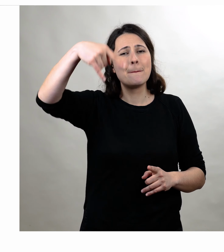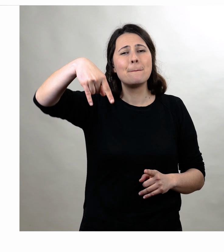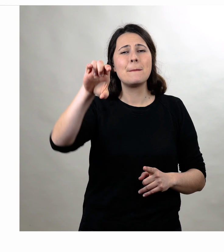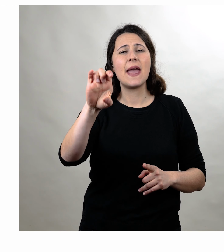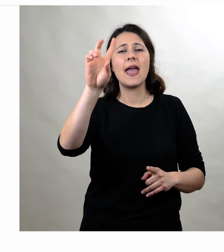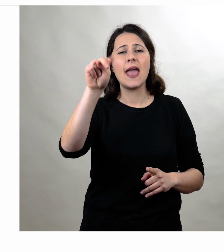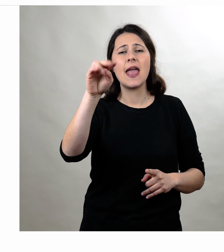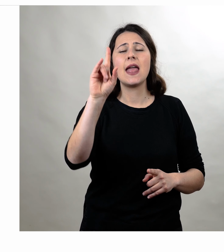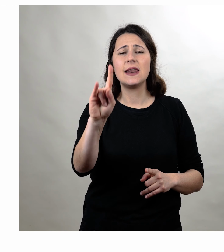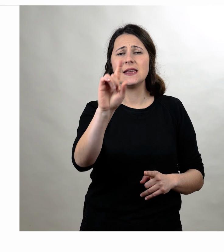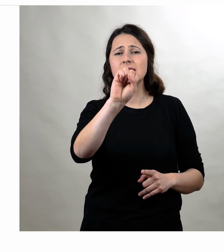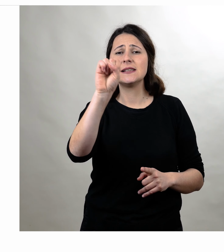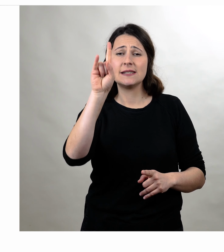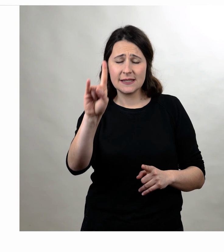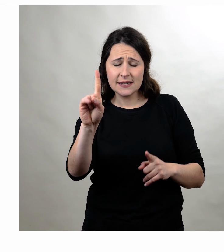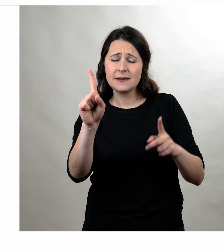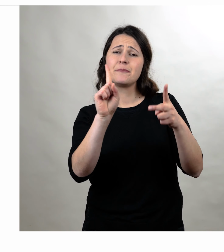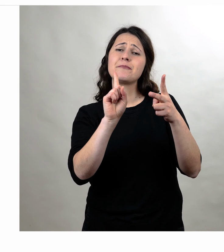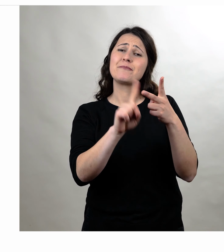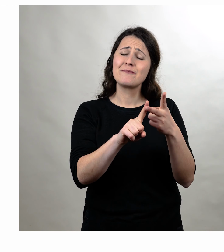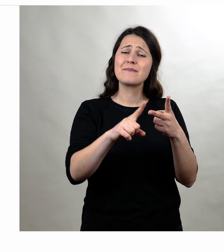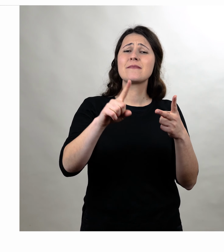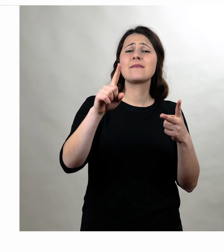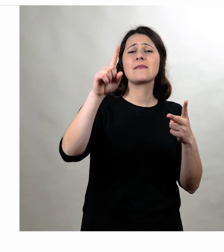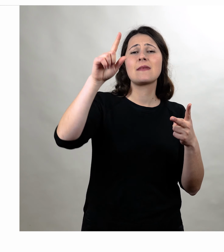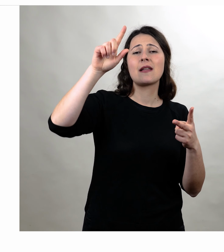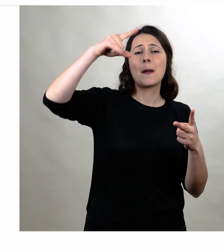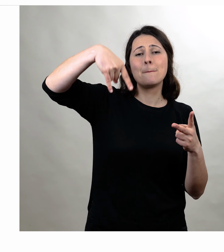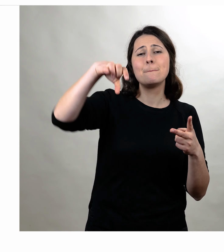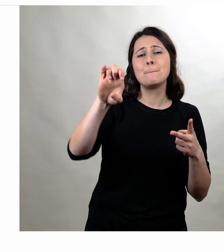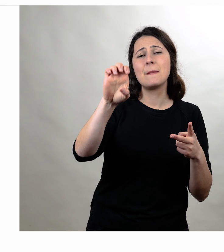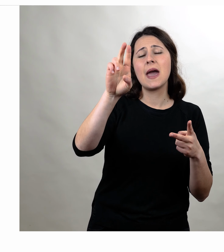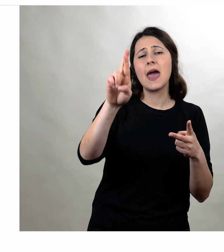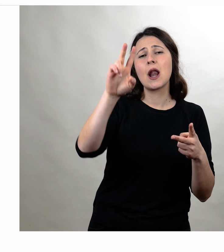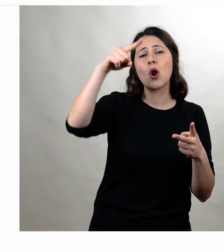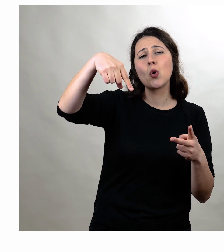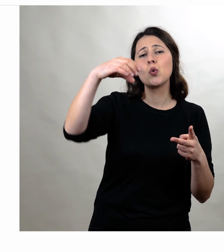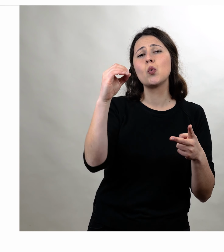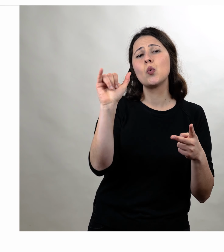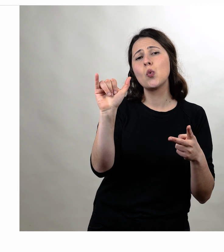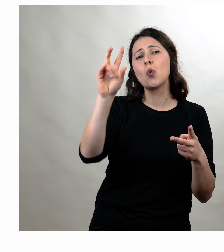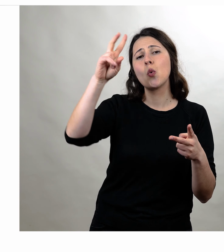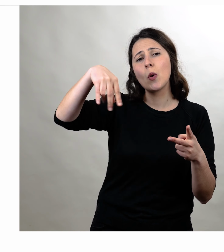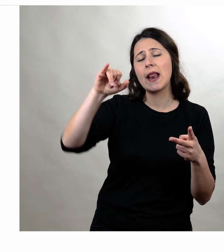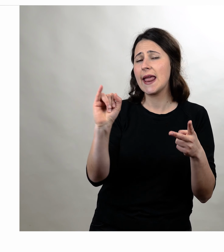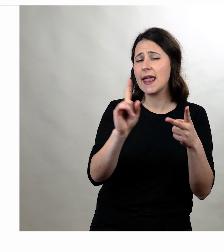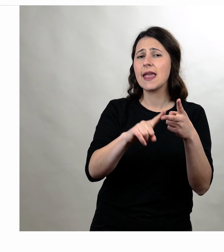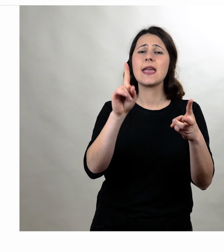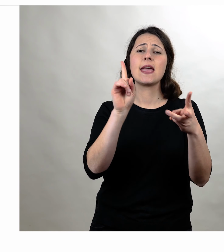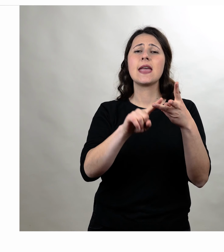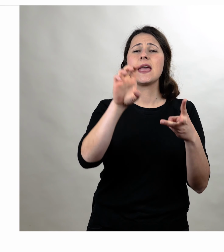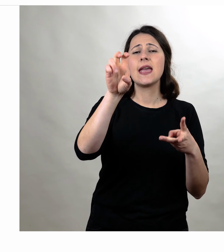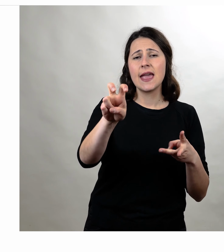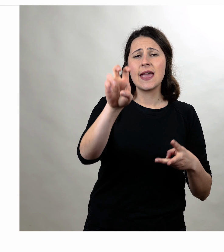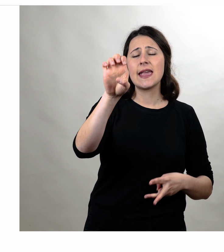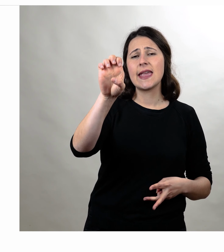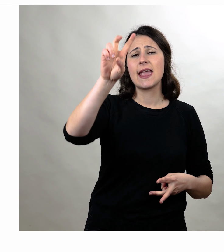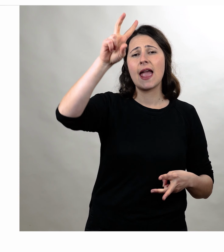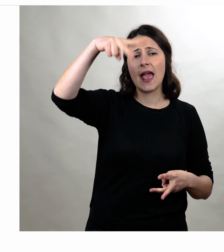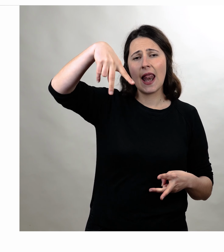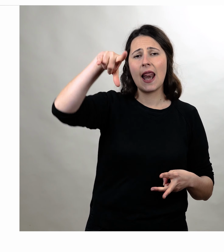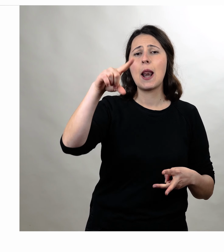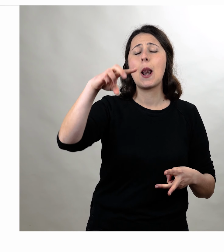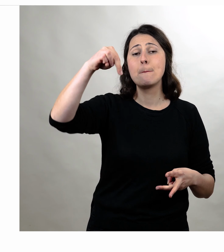ο Παρνασσός, η Πάρνηθα και ο Σμόλικας.